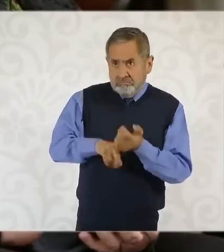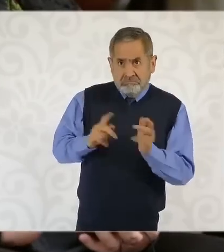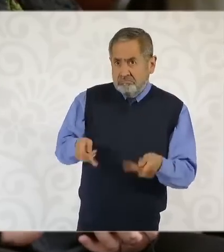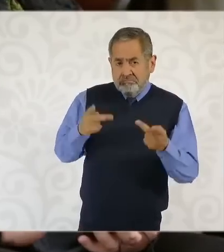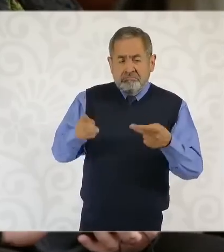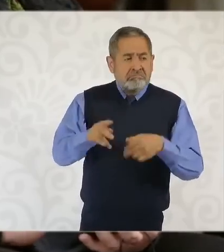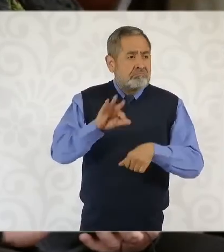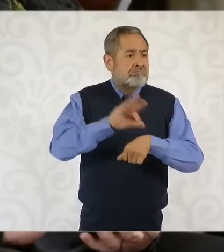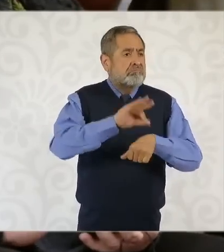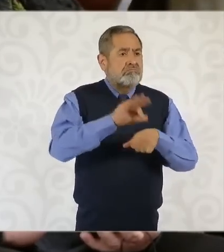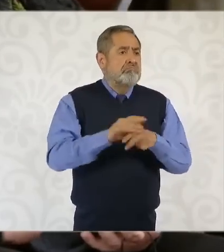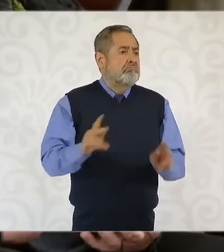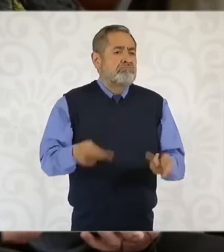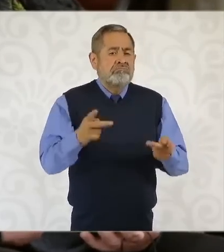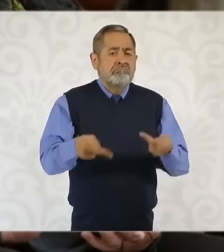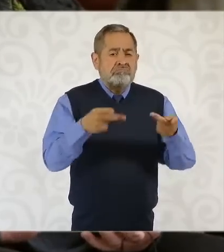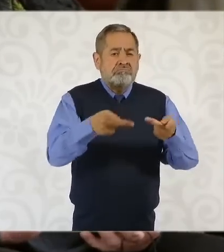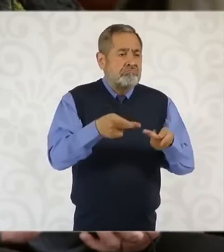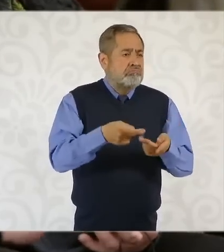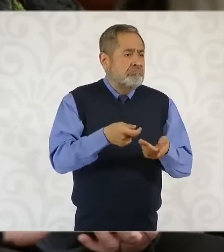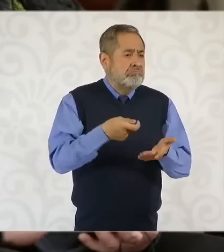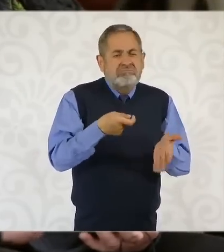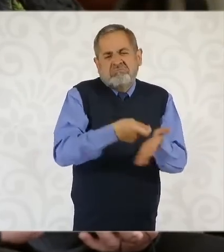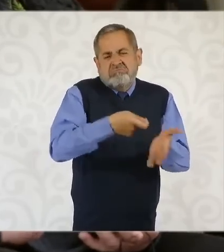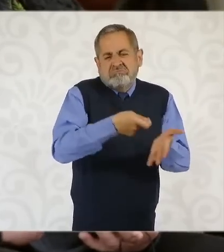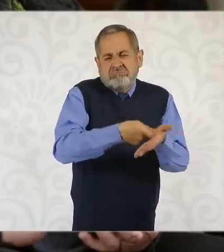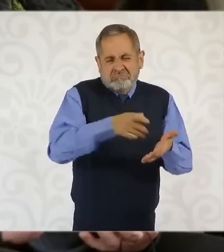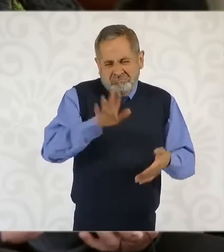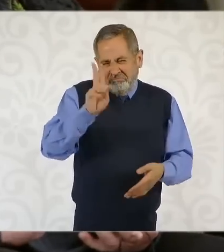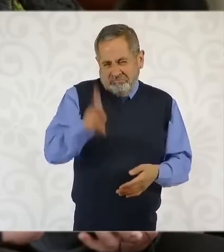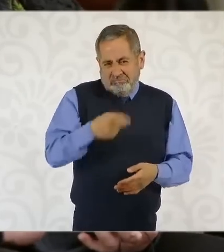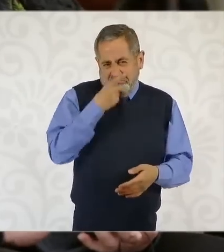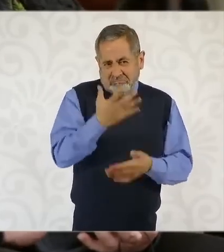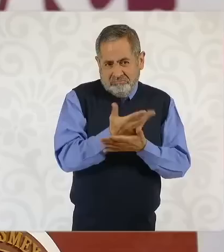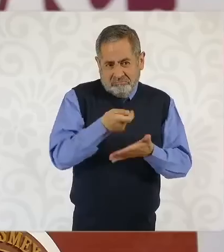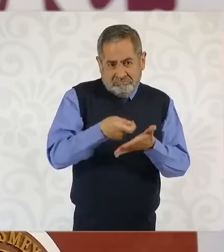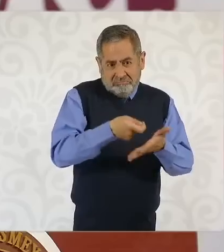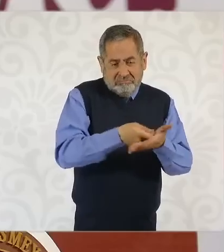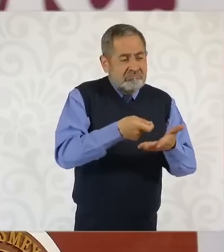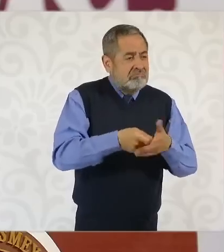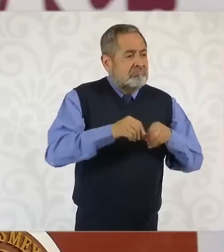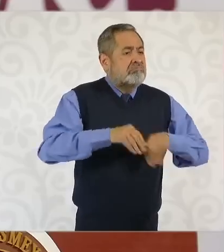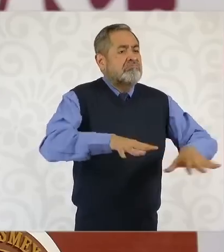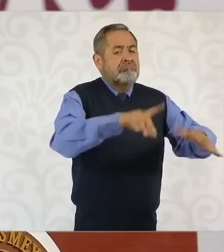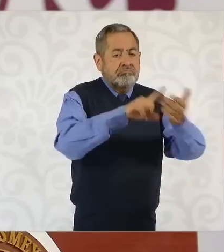Farmacias y enviciaron a su pueblo básicamente es lo que está diciendo Así es así es cuando los